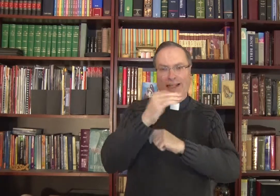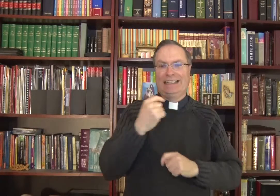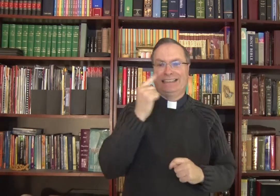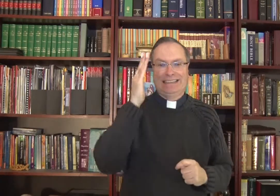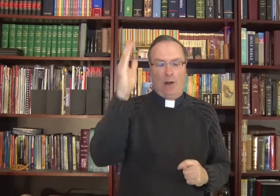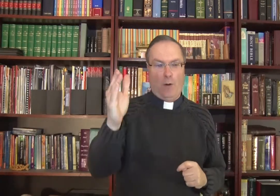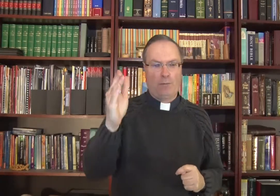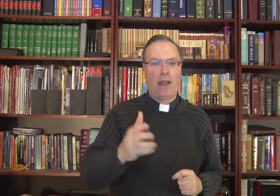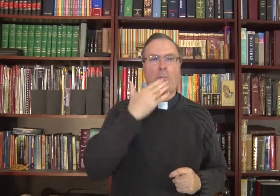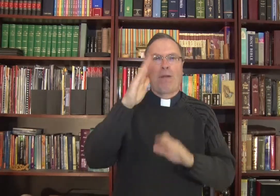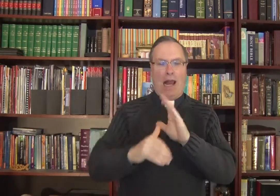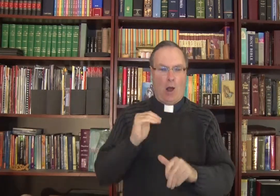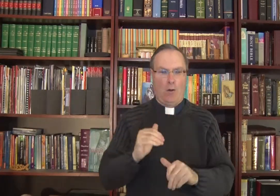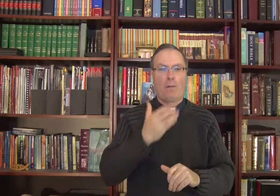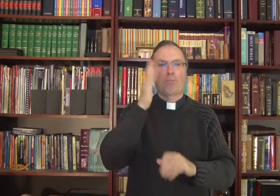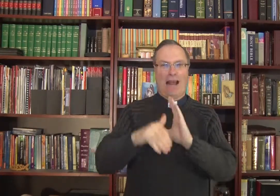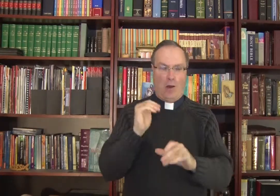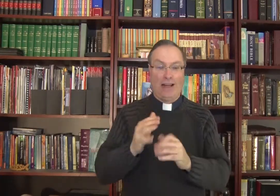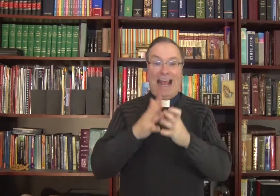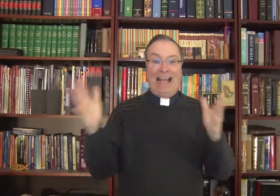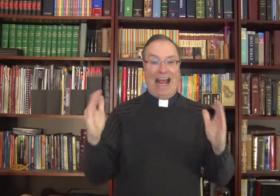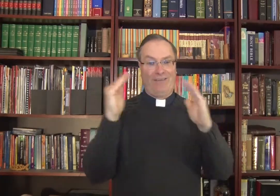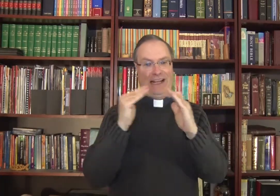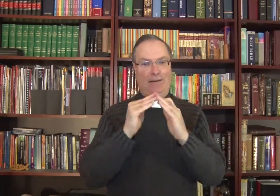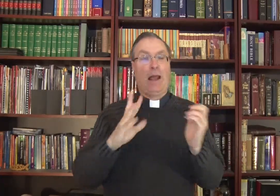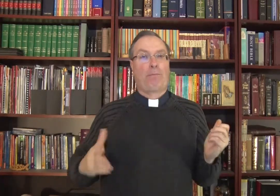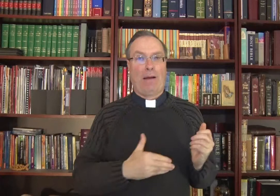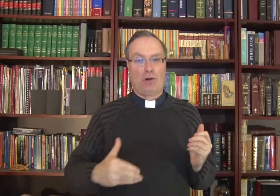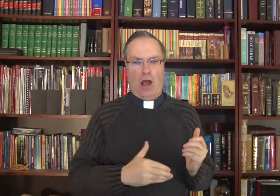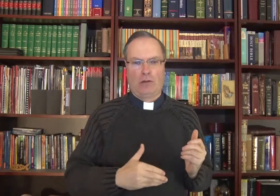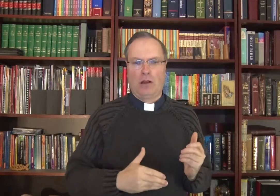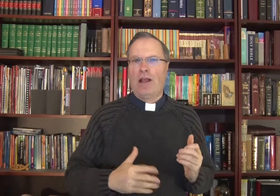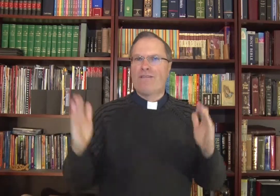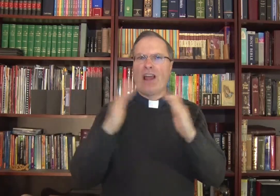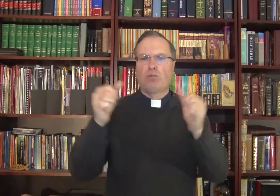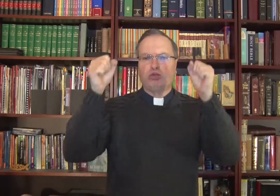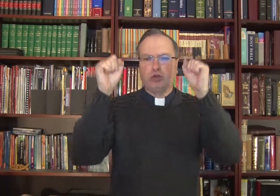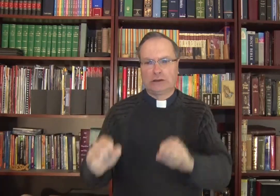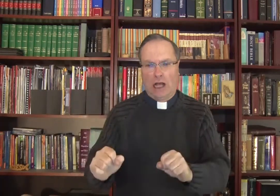et ils diront: «Malheur! Malheur! La grande ville, Babylone, la ville puissante!